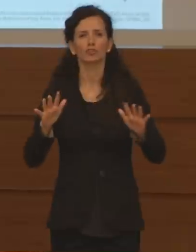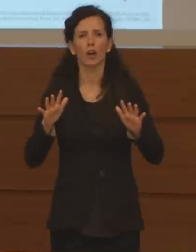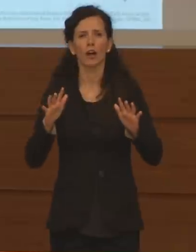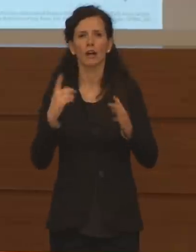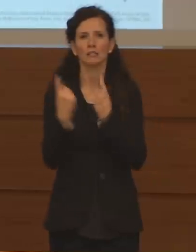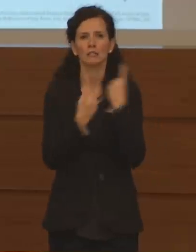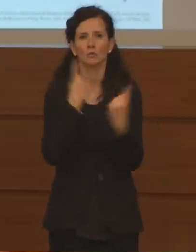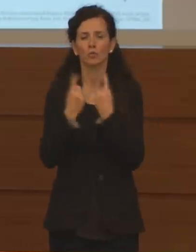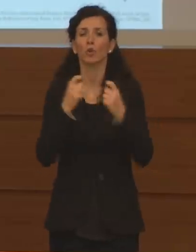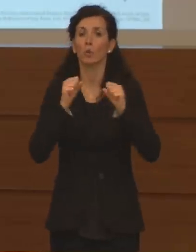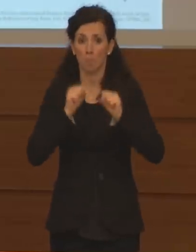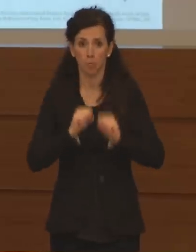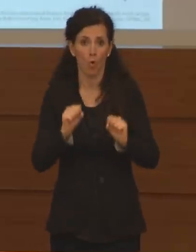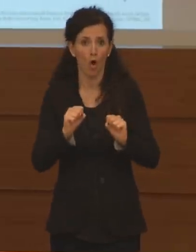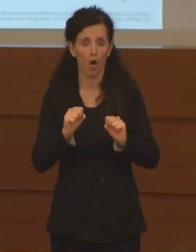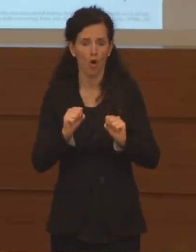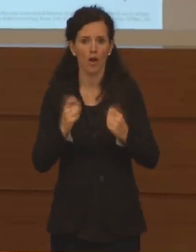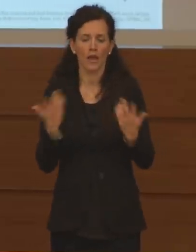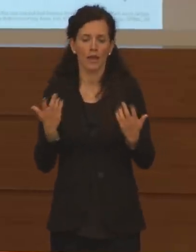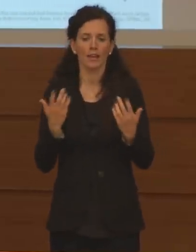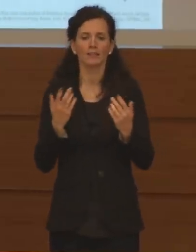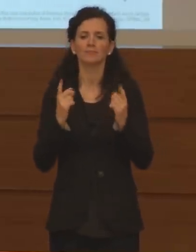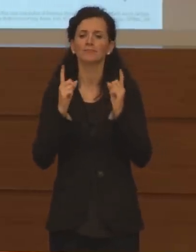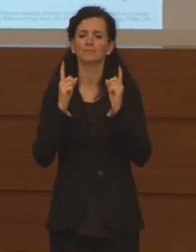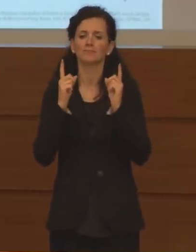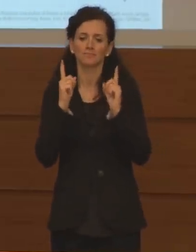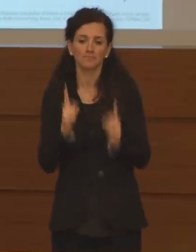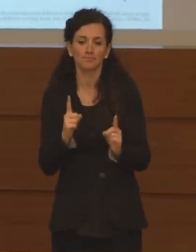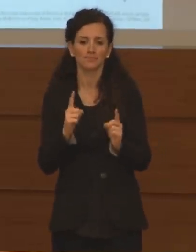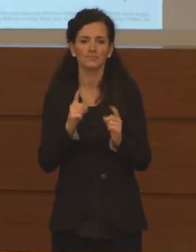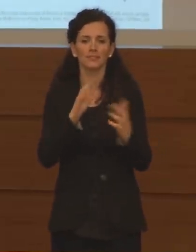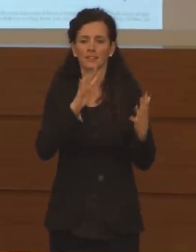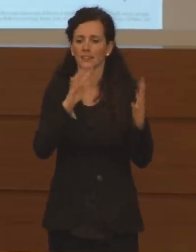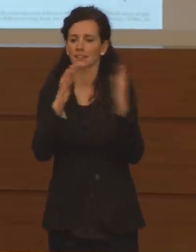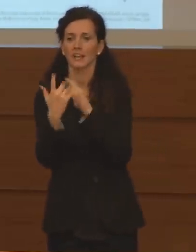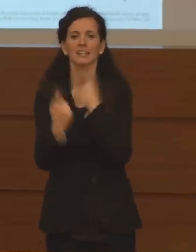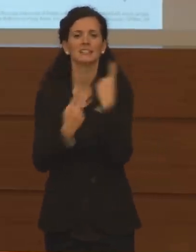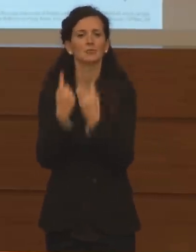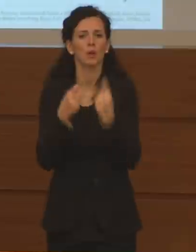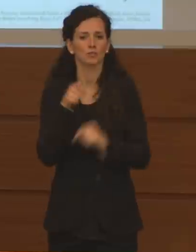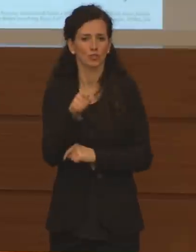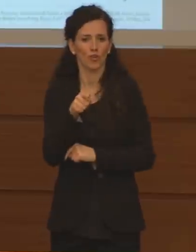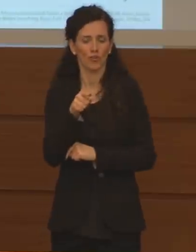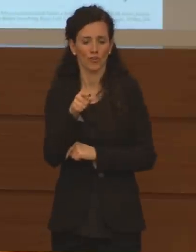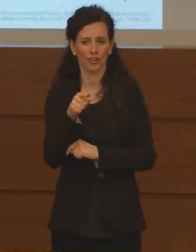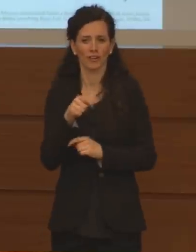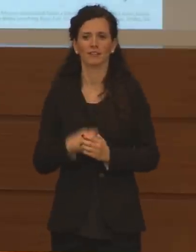e gli scenari si aggiornano sulla base dell'evoluzione. Abbiamo